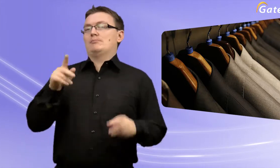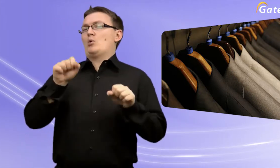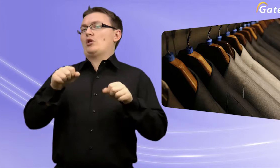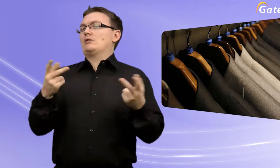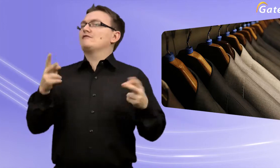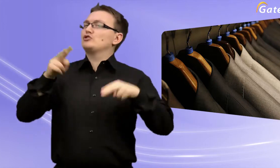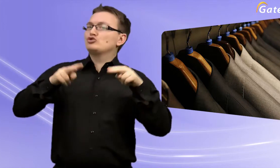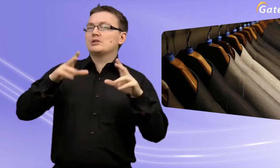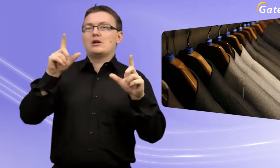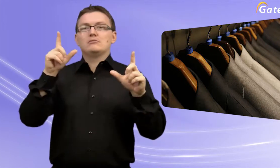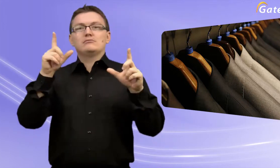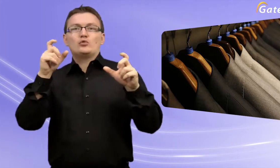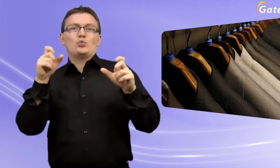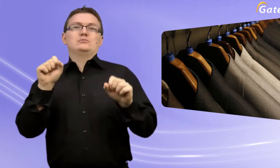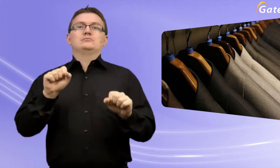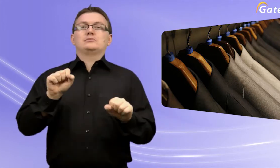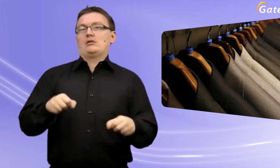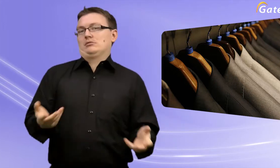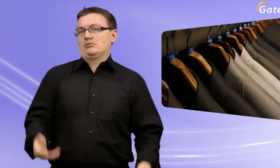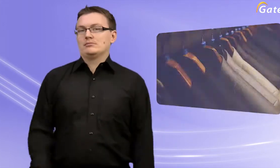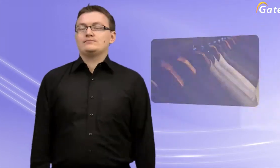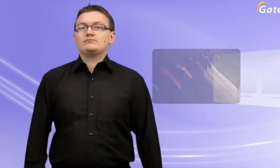So können sie unterschiedliche Bilder machen lassen.